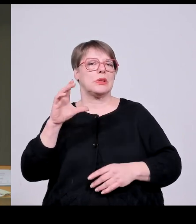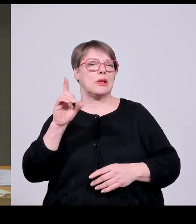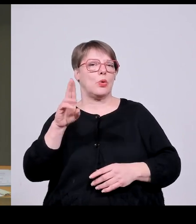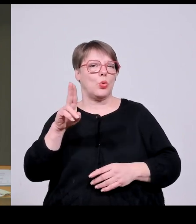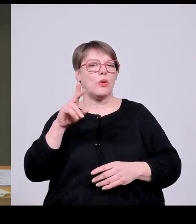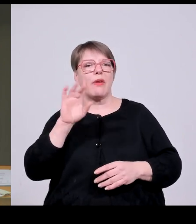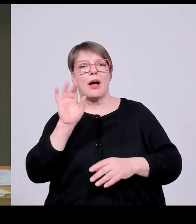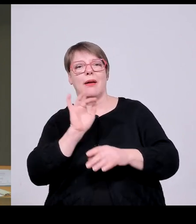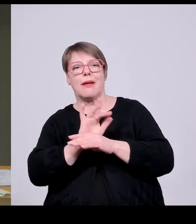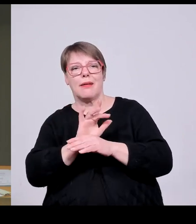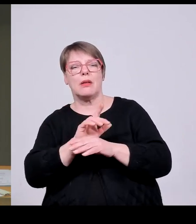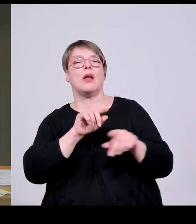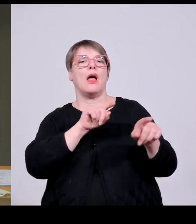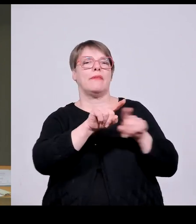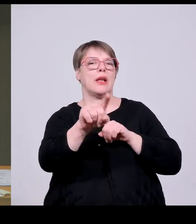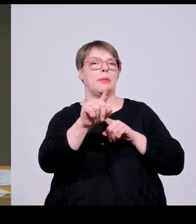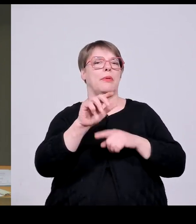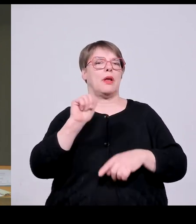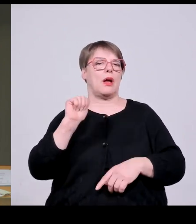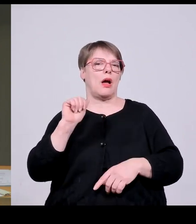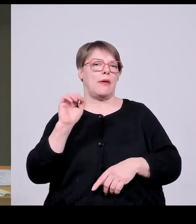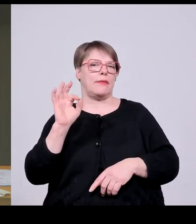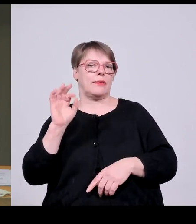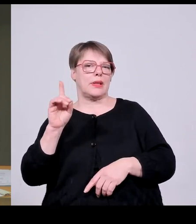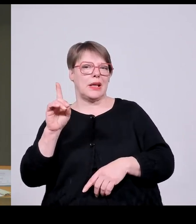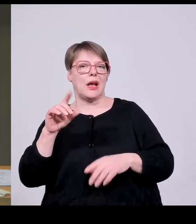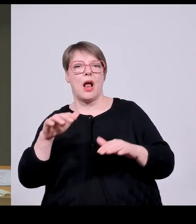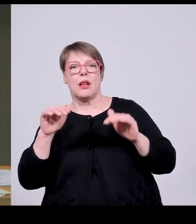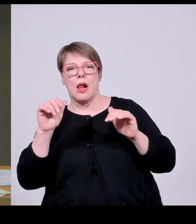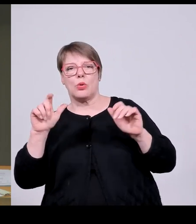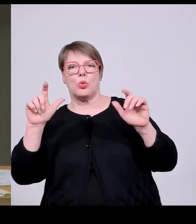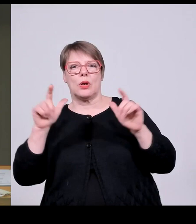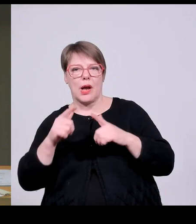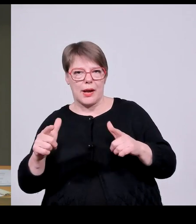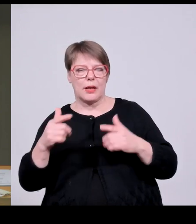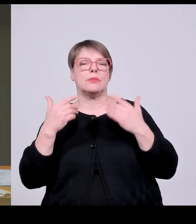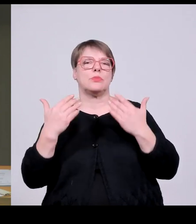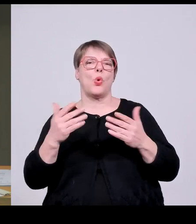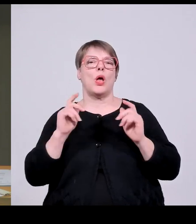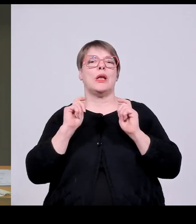gültig 424, ungültig keine ,Ja 1302 Enthaltung 9.